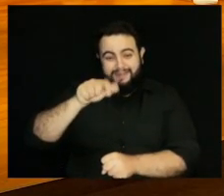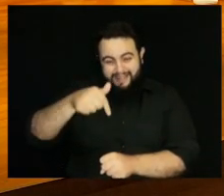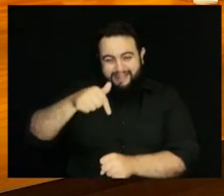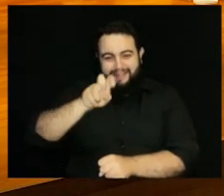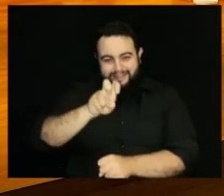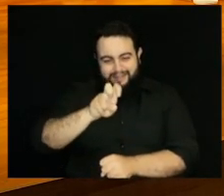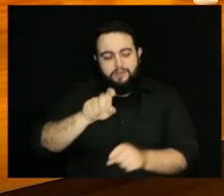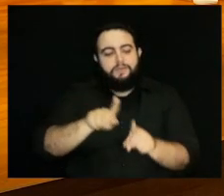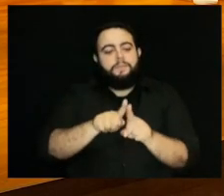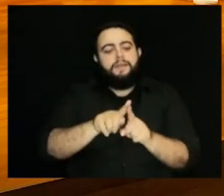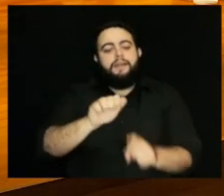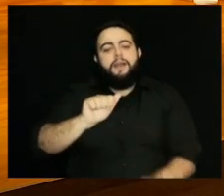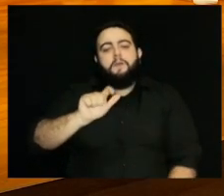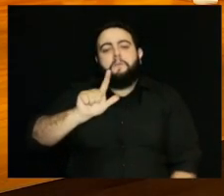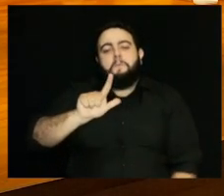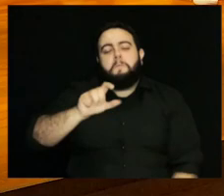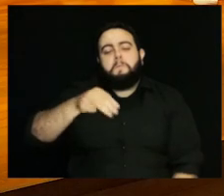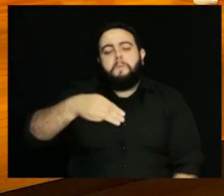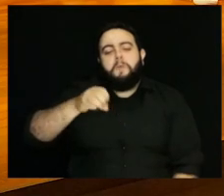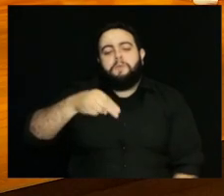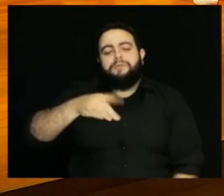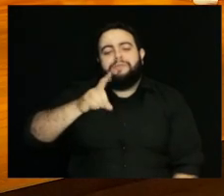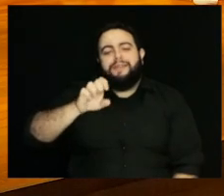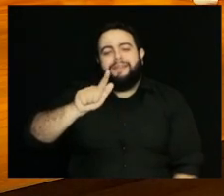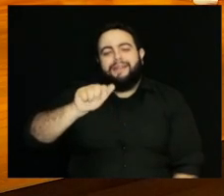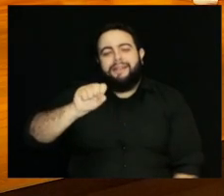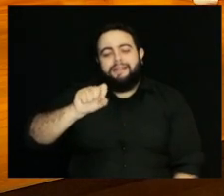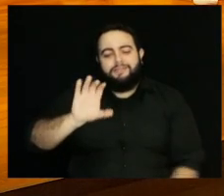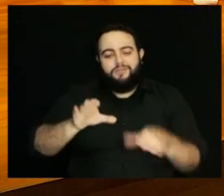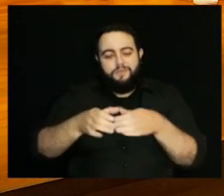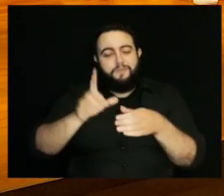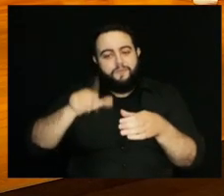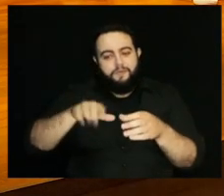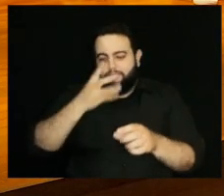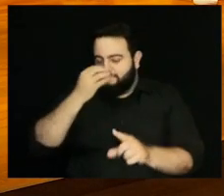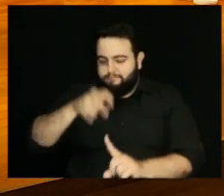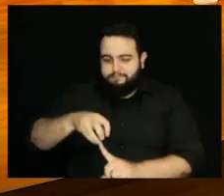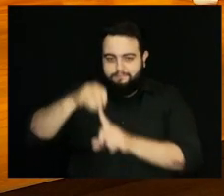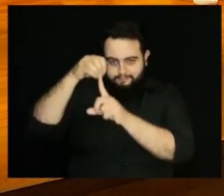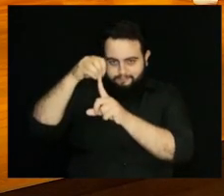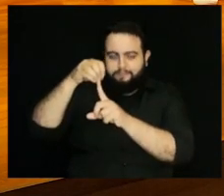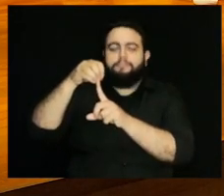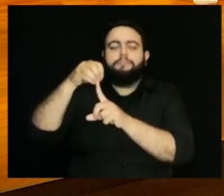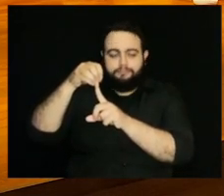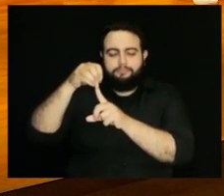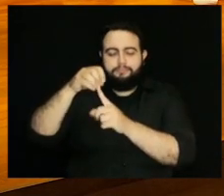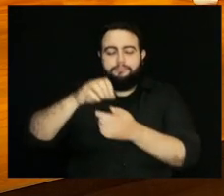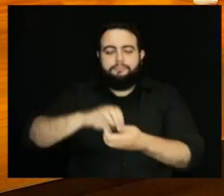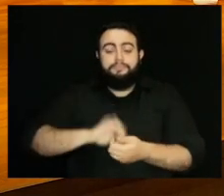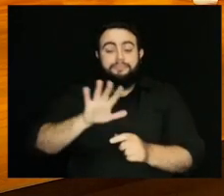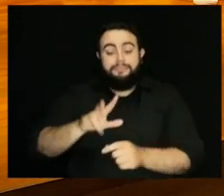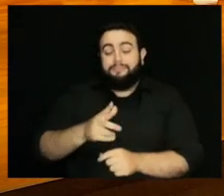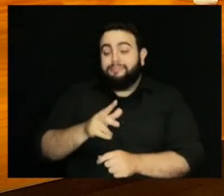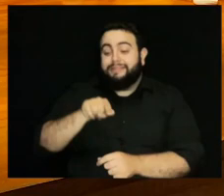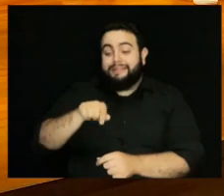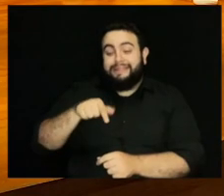figura central. Em 1975 acontece em Porto Alegre uma série de coisas que vão se encadeando umas nas